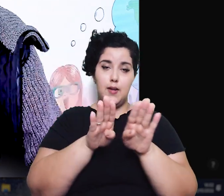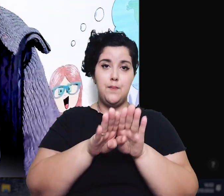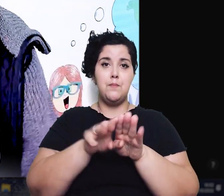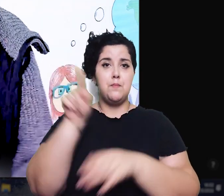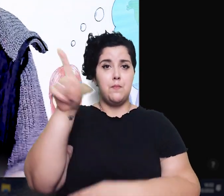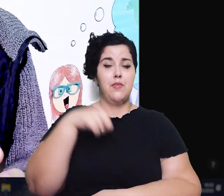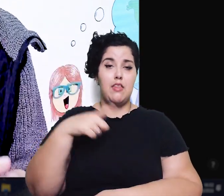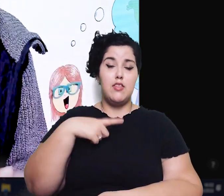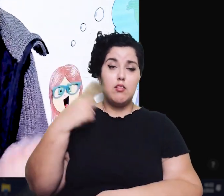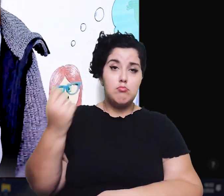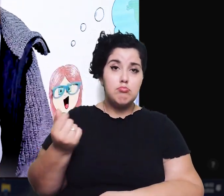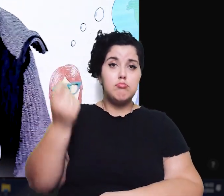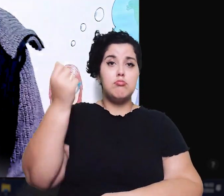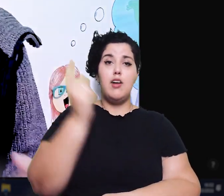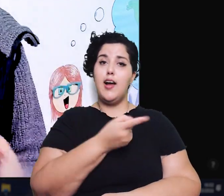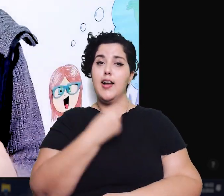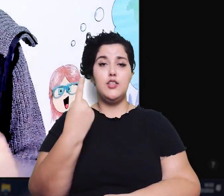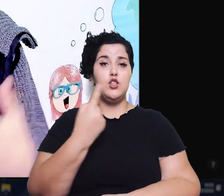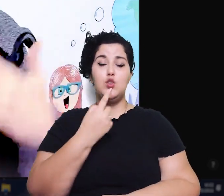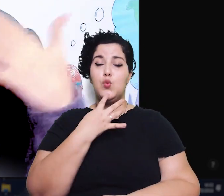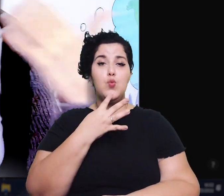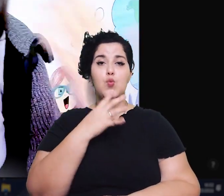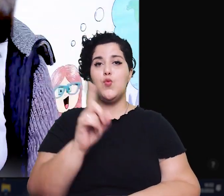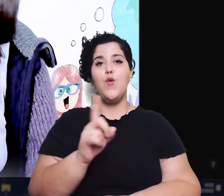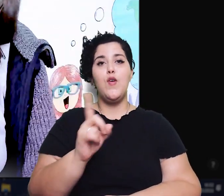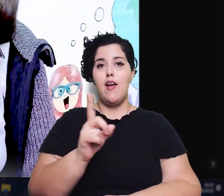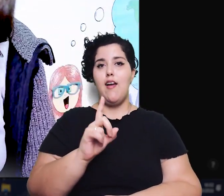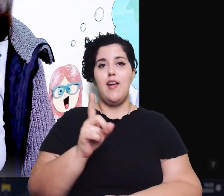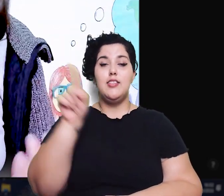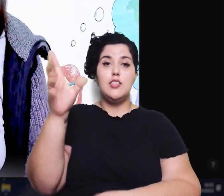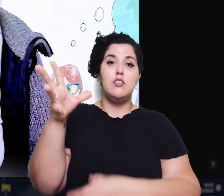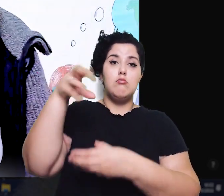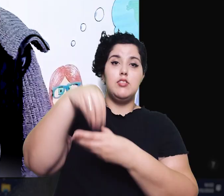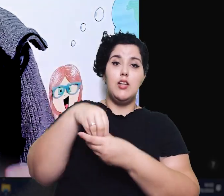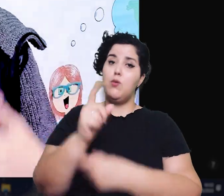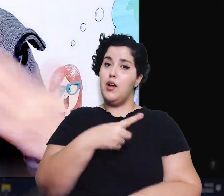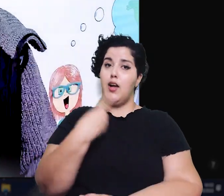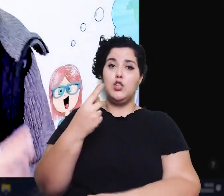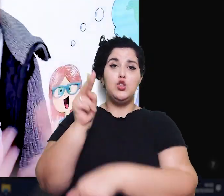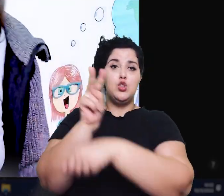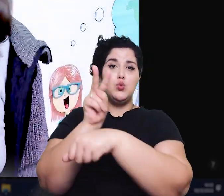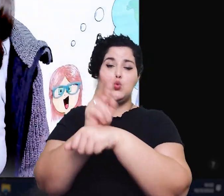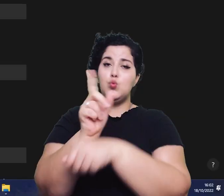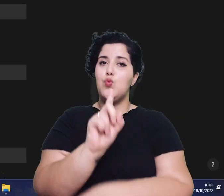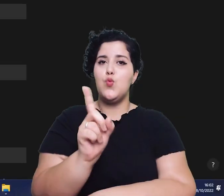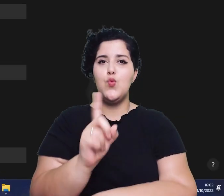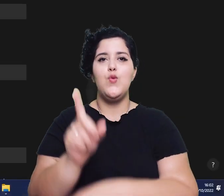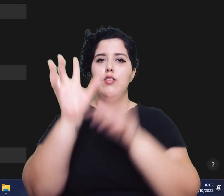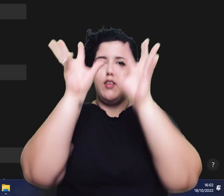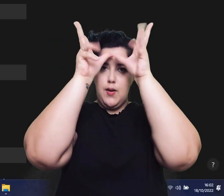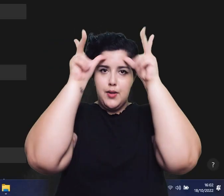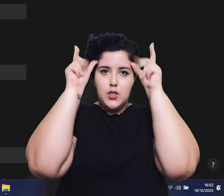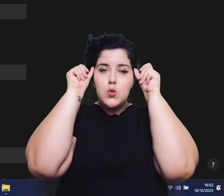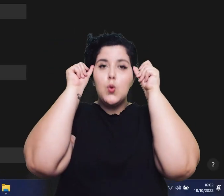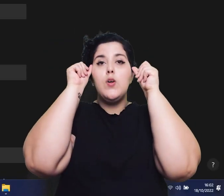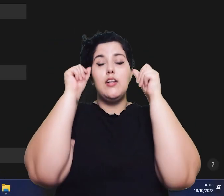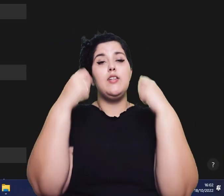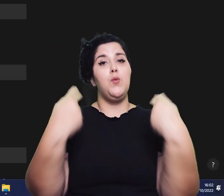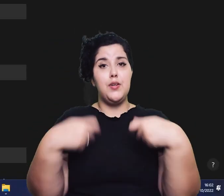a Amazônia tem muita riqueza que a gente não conhece bem, que a gente não sabe, que a gente acaba não cuidando, enfim. Pra mim ficou bem claro que essa questão de representar